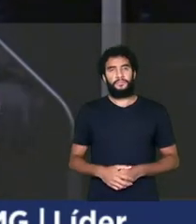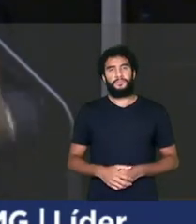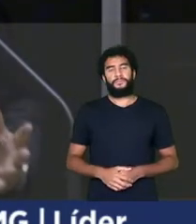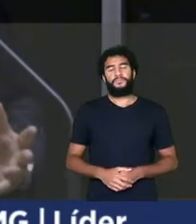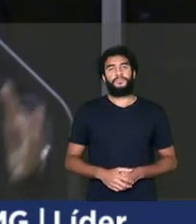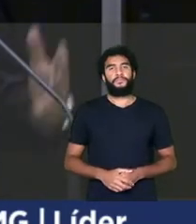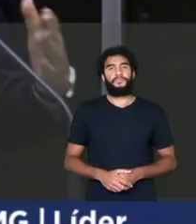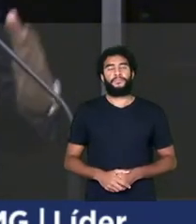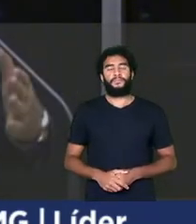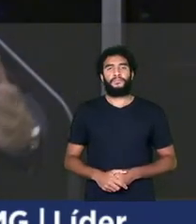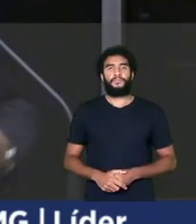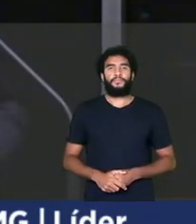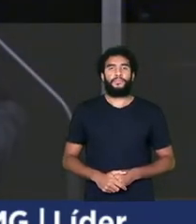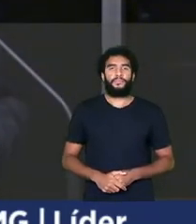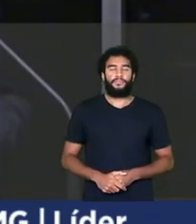DO ATUAL GOVERNO, POR ISSO É